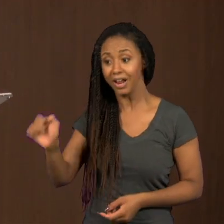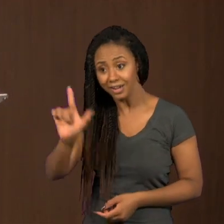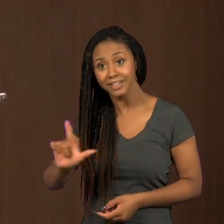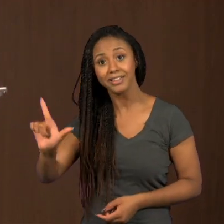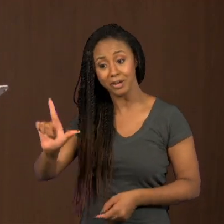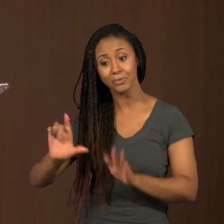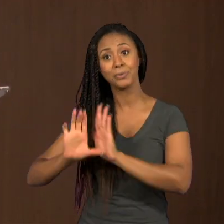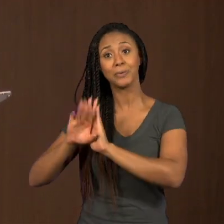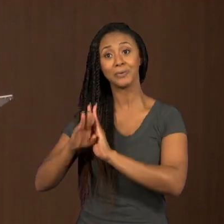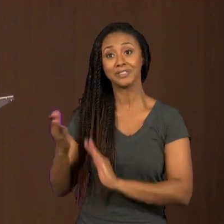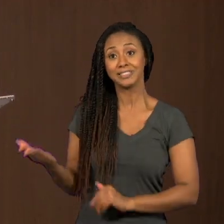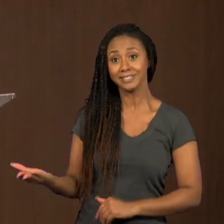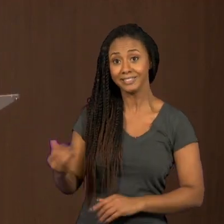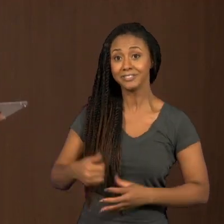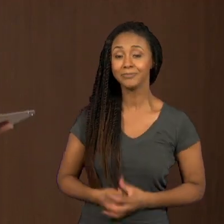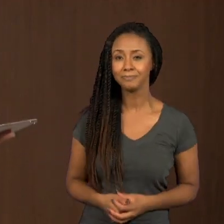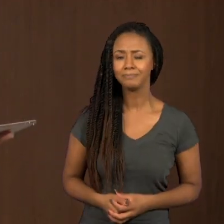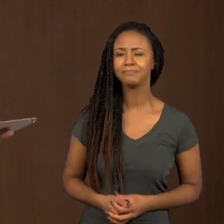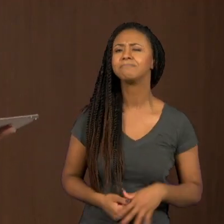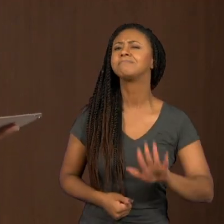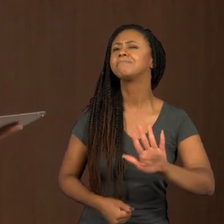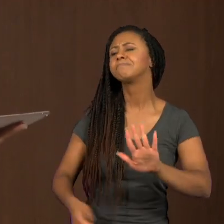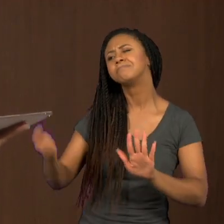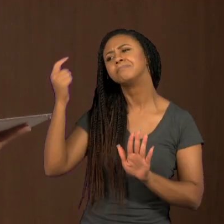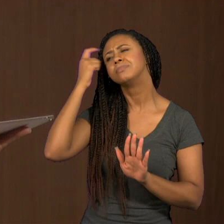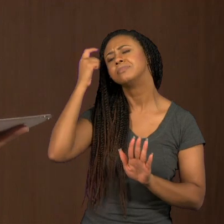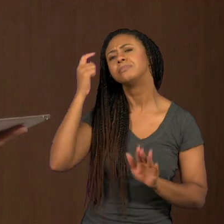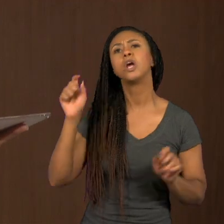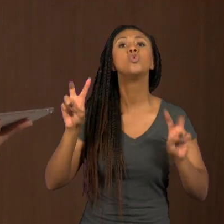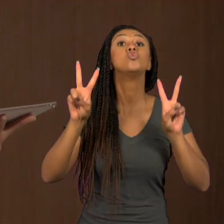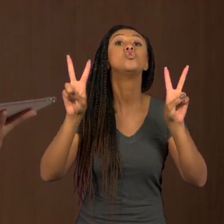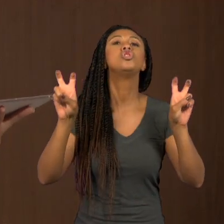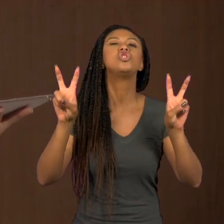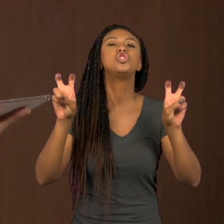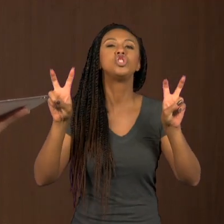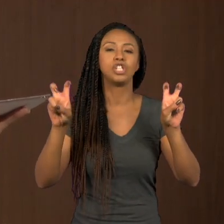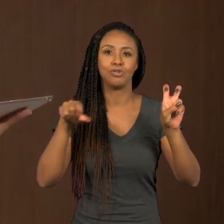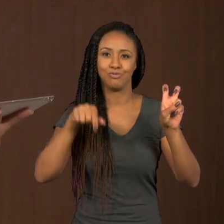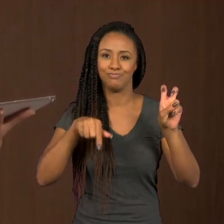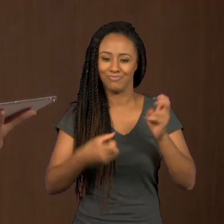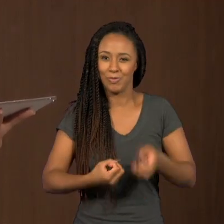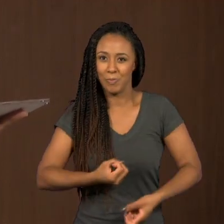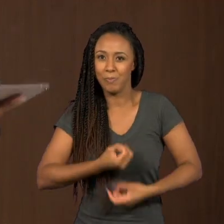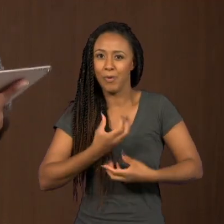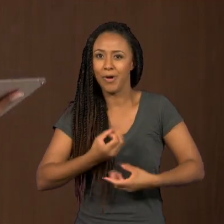VAMOS PENSAR UM POUCO NO TÍTULO, NÉ, DO POEMA, "DESCOBERTA DA LITERATURA". QUEM É QUE TÁ